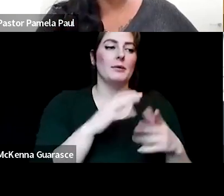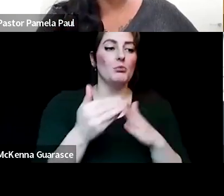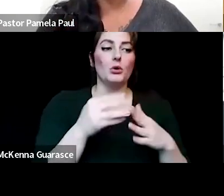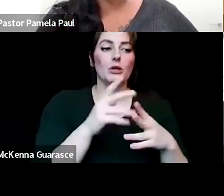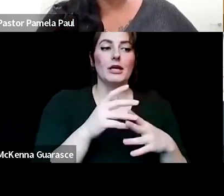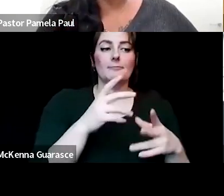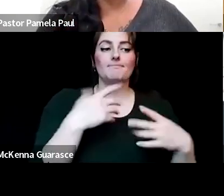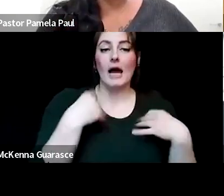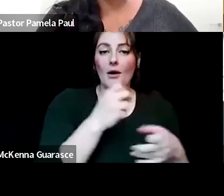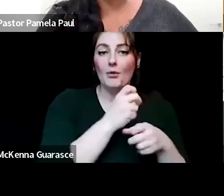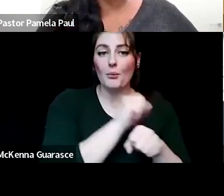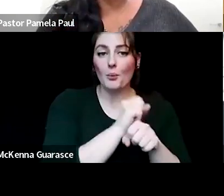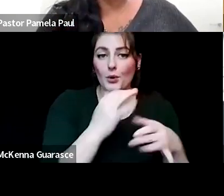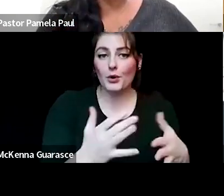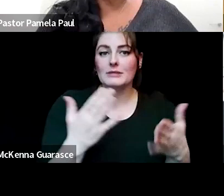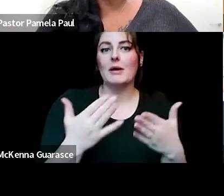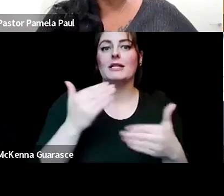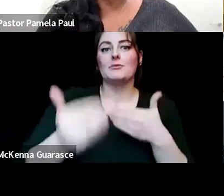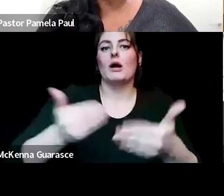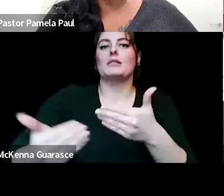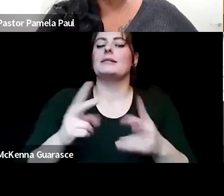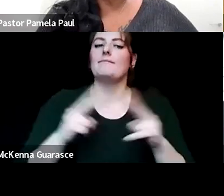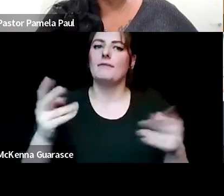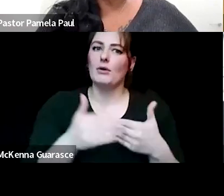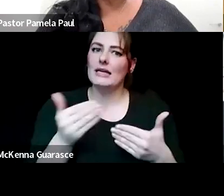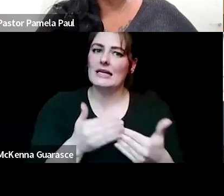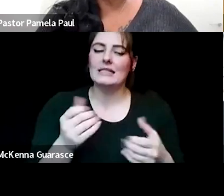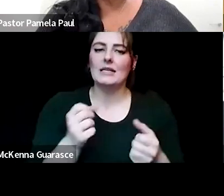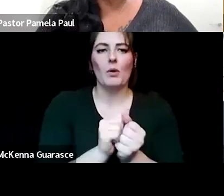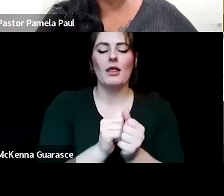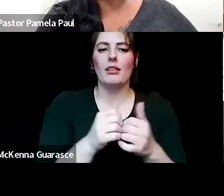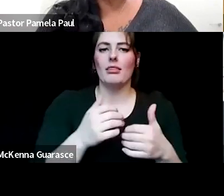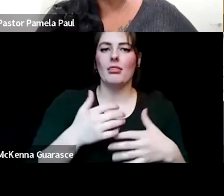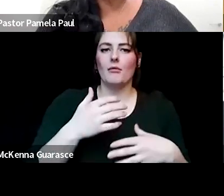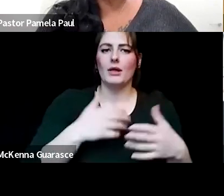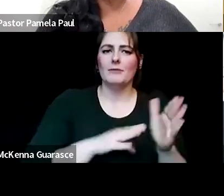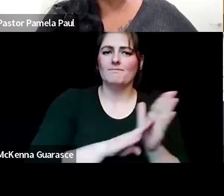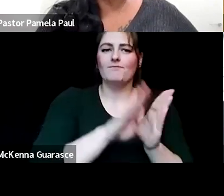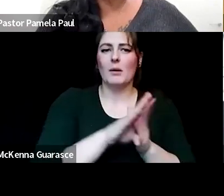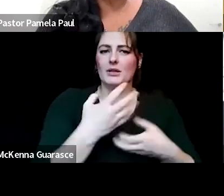y ha hecho que este proceso de desarrollo de confianza sea muy fácil, porque es algo con lo que pueden relacionarse